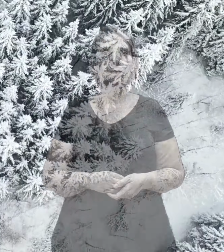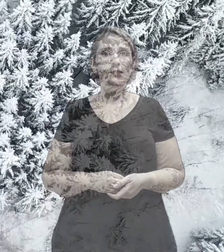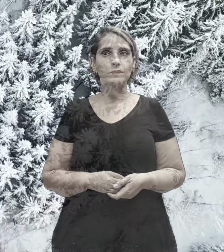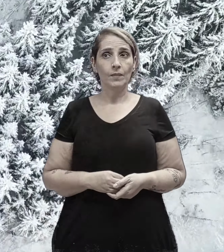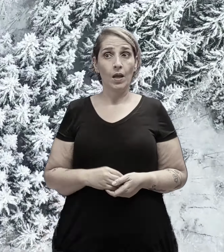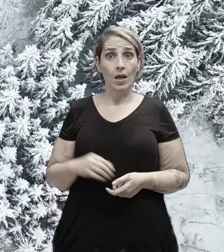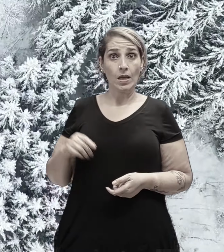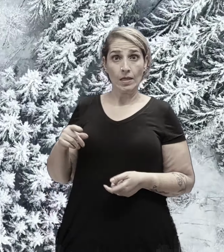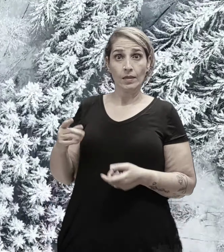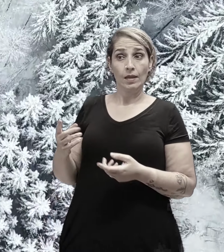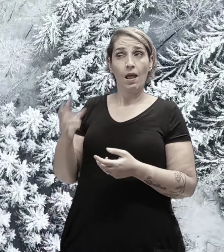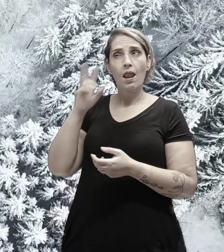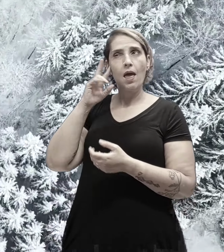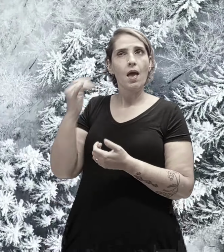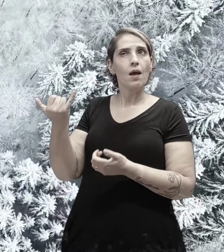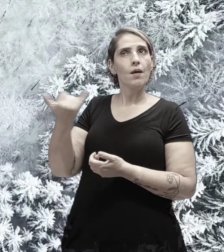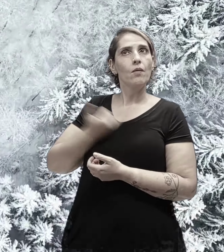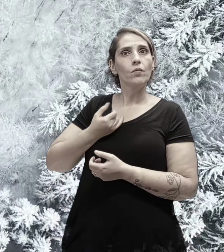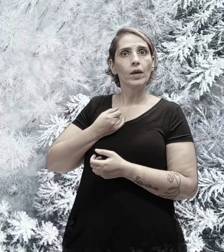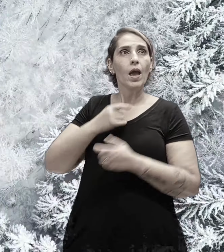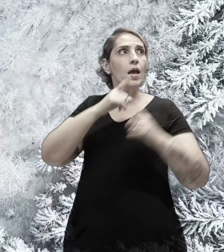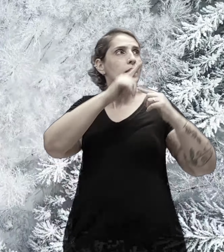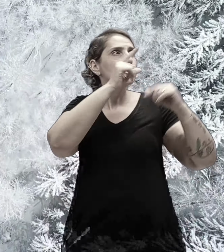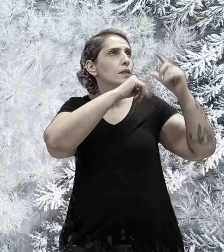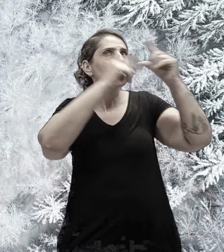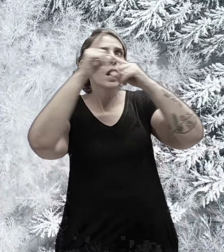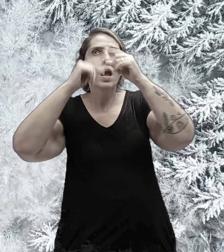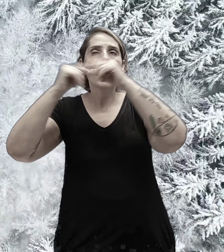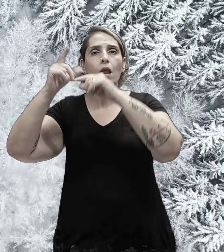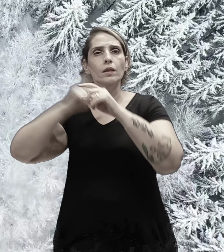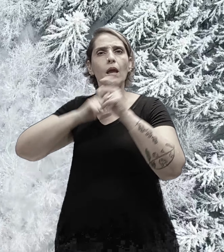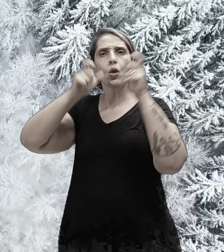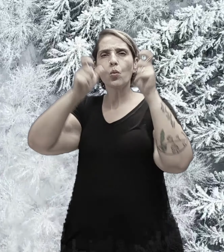Ele nos lembra que, assim como cada estrela tem seu lugar no céu,